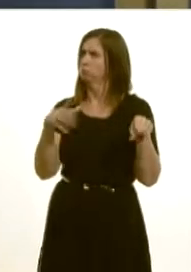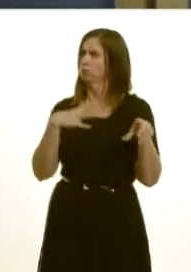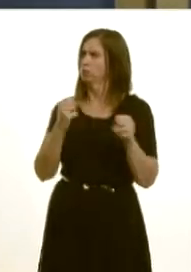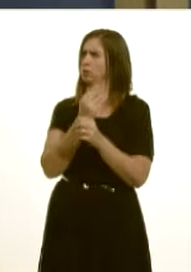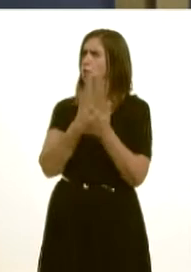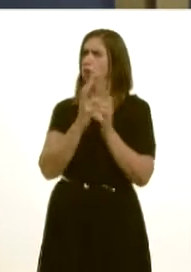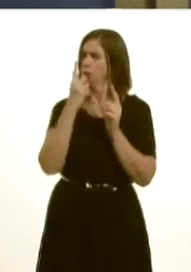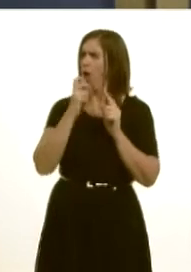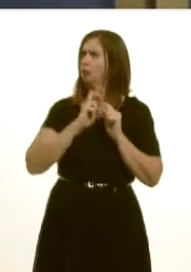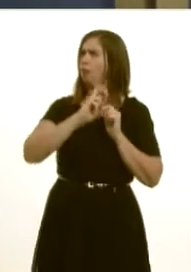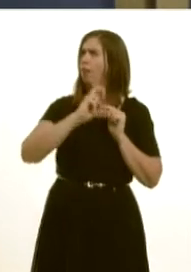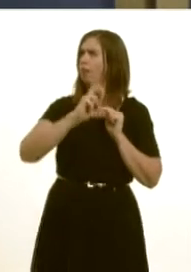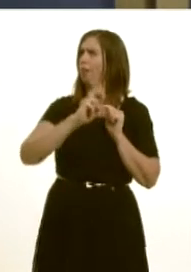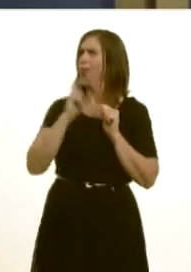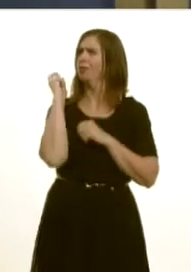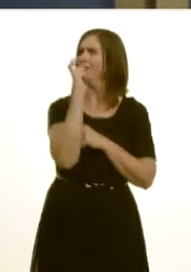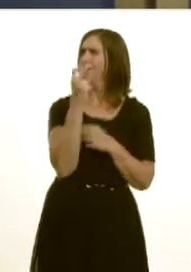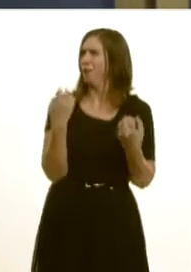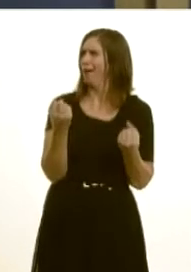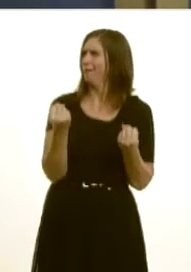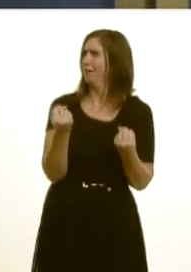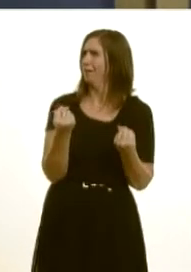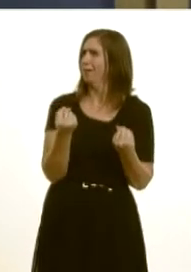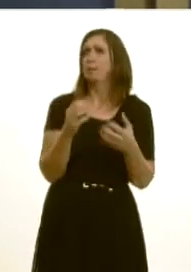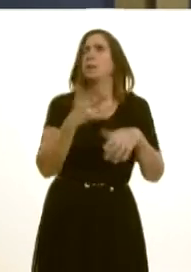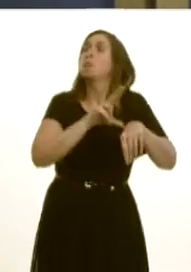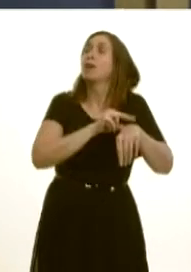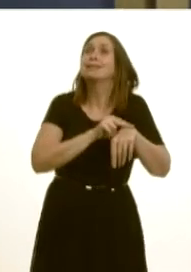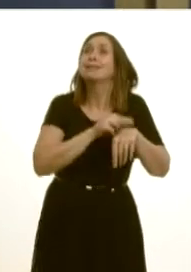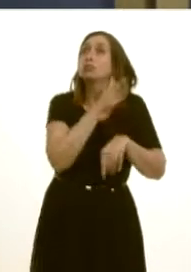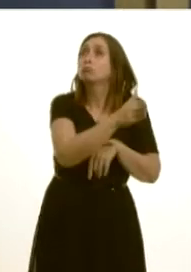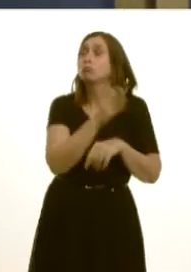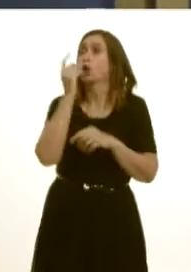bobl hynny, boed hynny i addysg Gymraeg, prentisiaethau neu addysg mewn coleg? Mae’n hynod bwysig